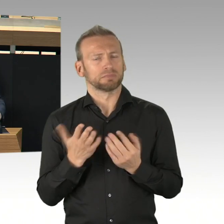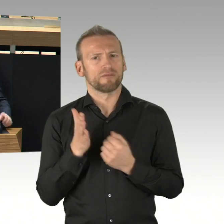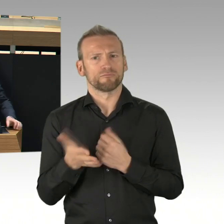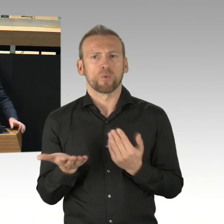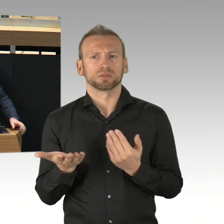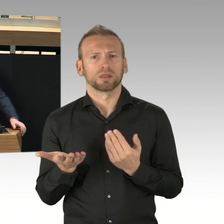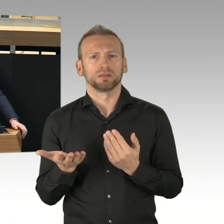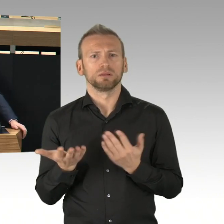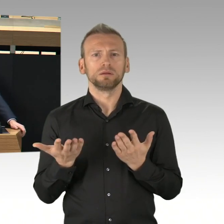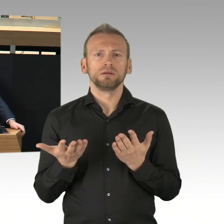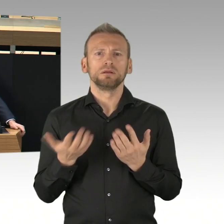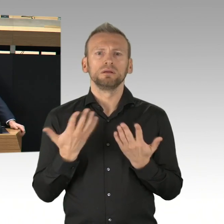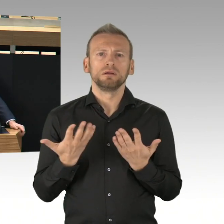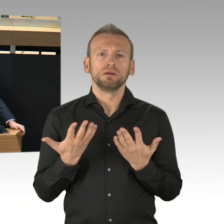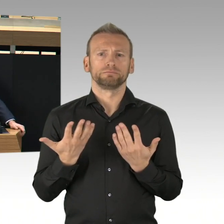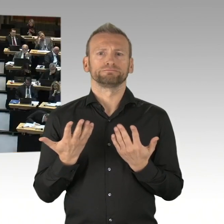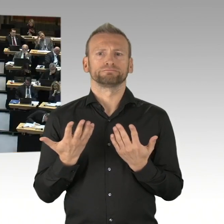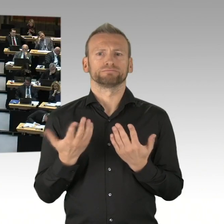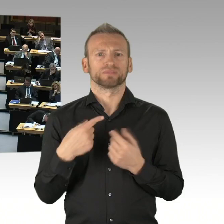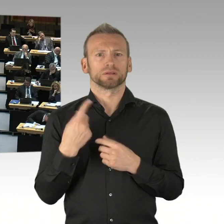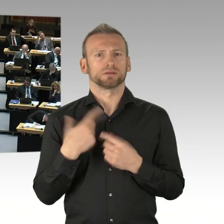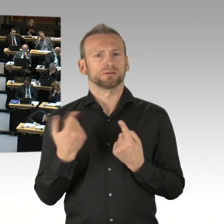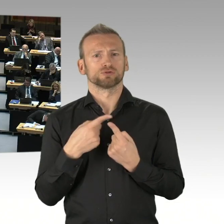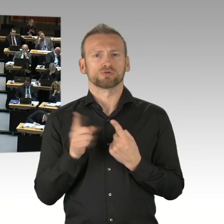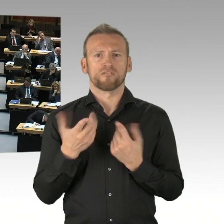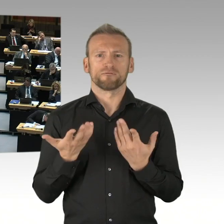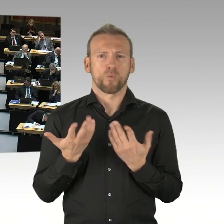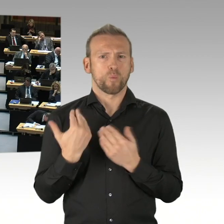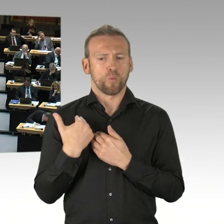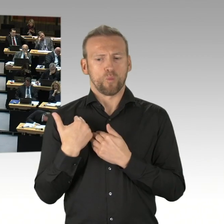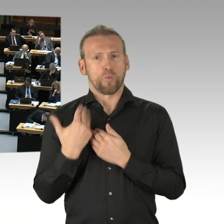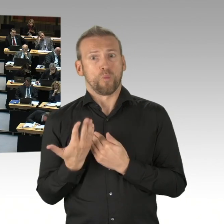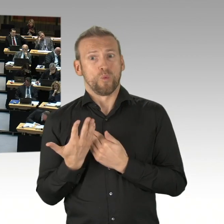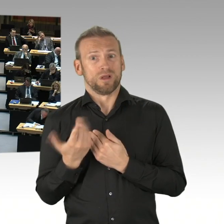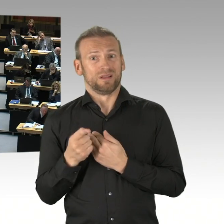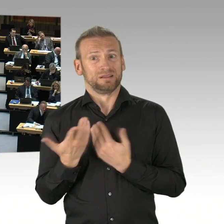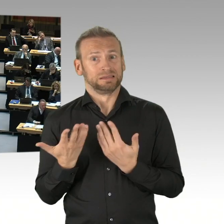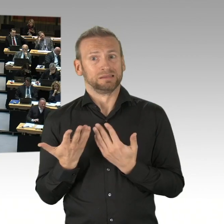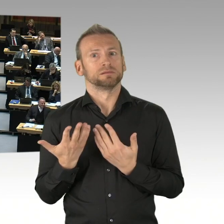Lassen Sie uns in dieser Stadt darüber nachdenken, nach wie vor die Grundsteuer zu halbieren.